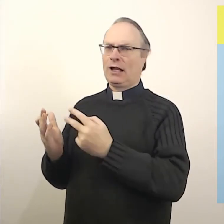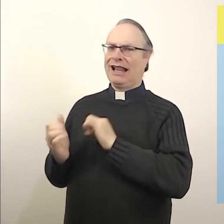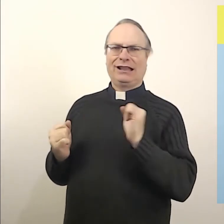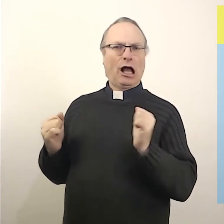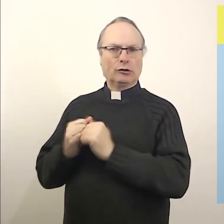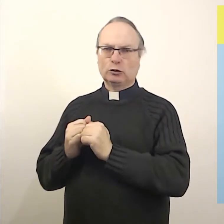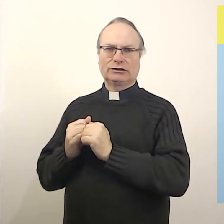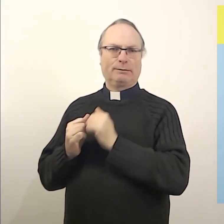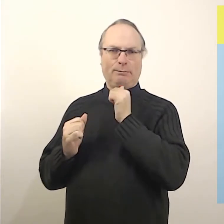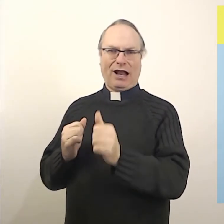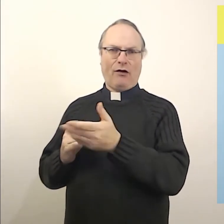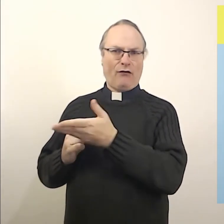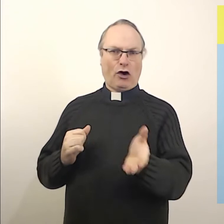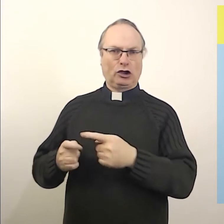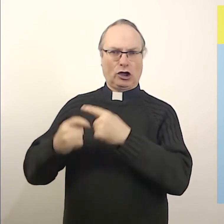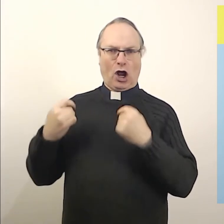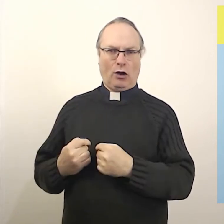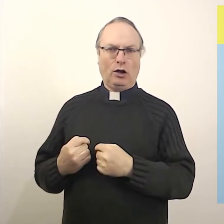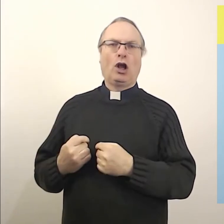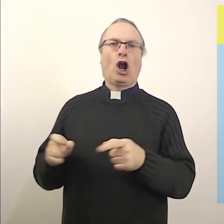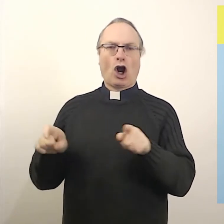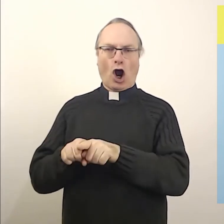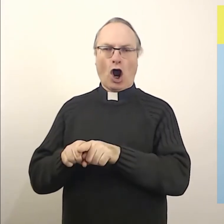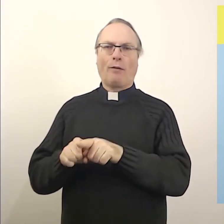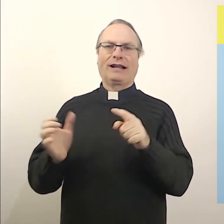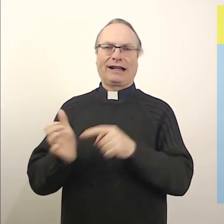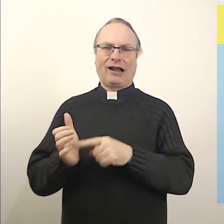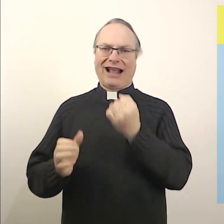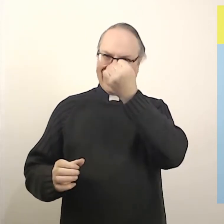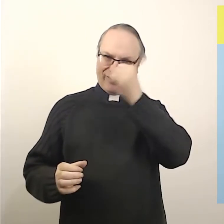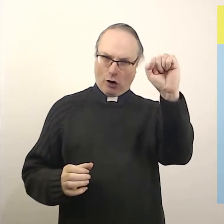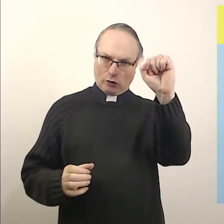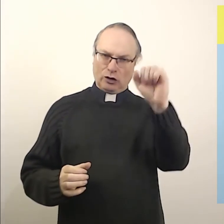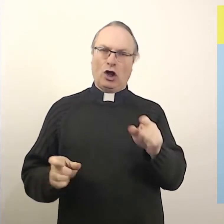n'endurcissez pas votre cœur comme lors de la révolte,